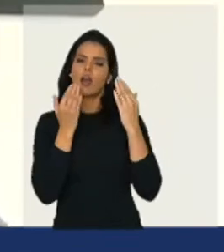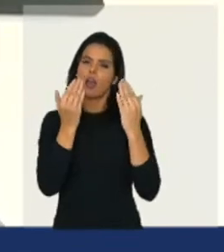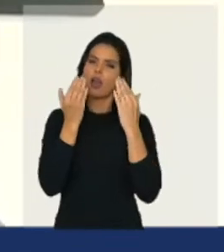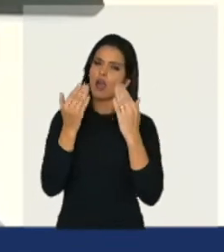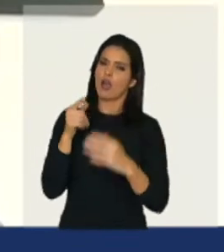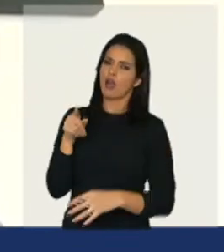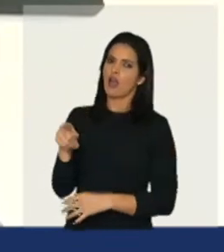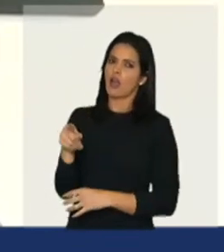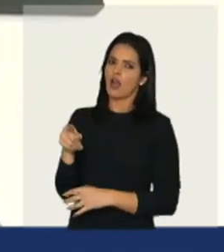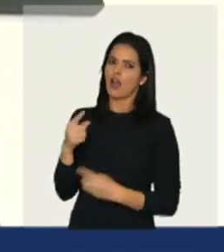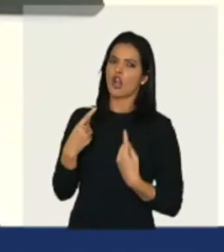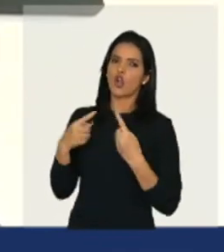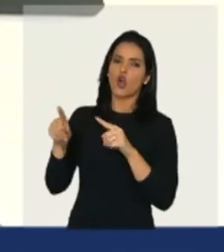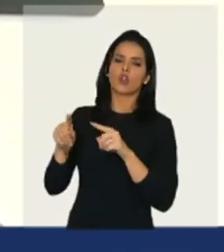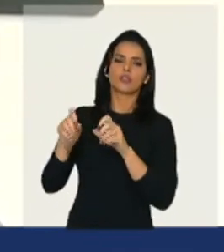TICO, ELE PROCURA ENCUTIR NUMA PARTE DA POPULAÇÃO